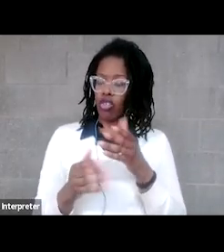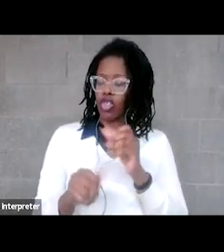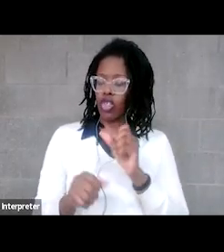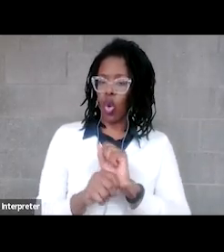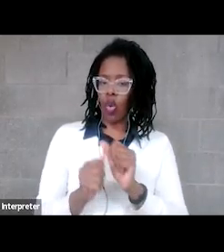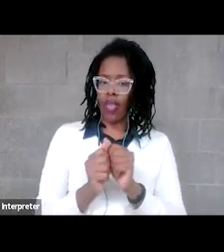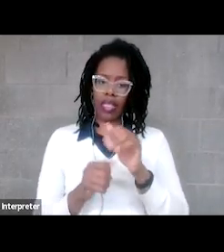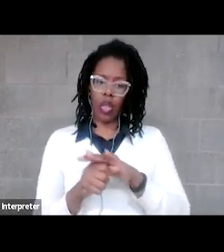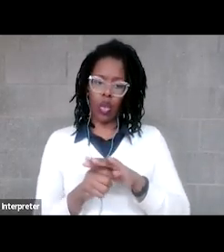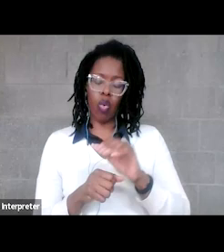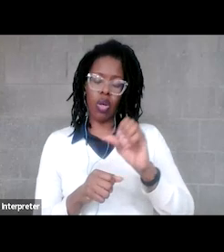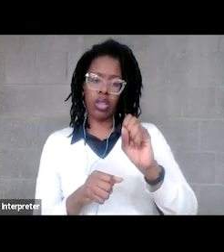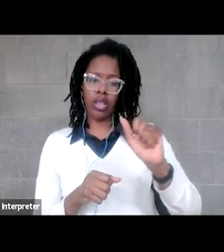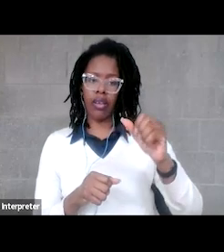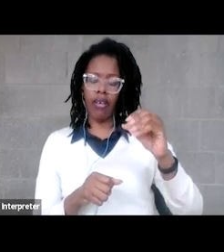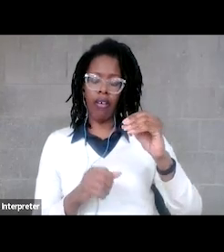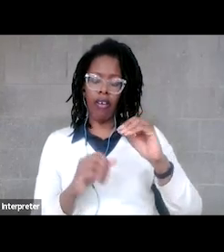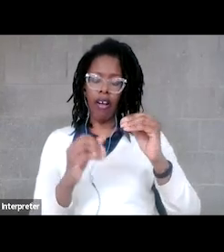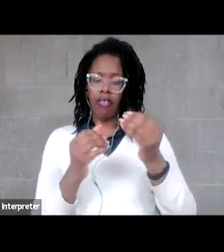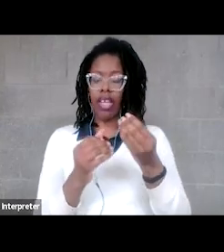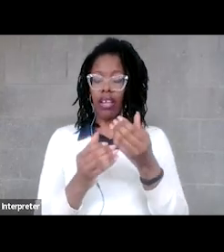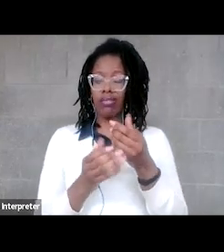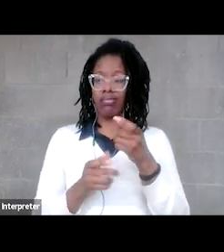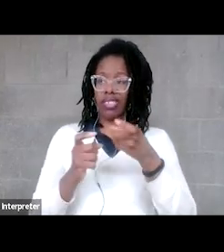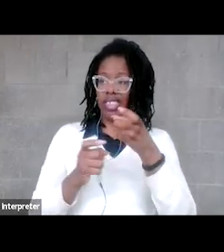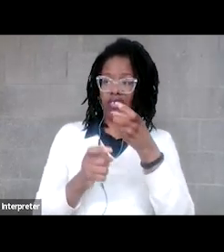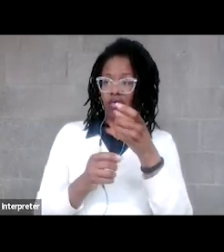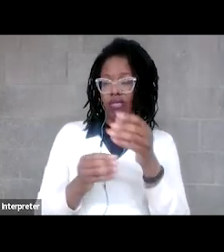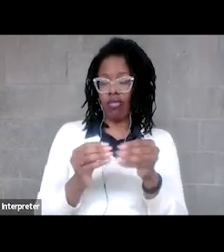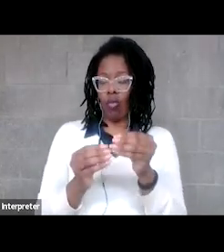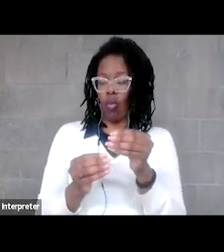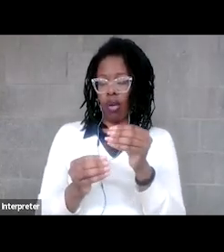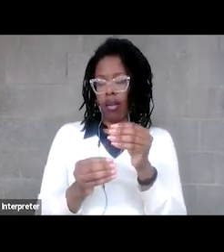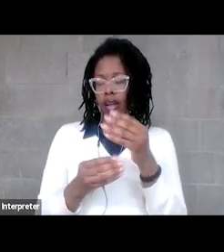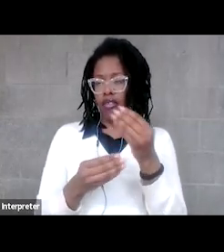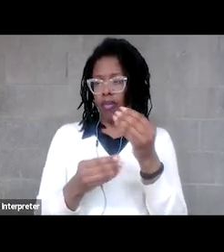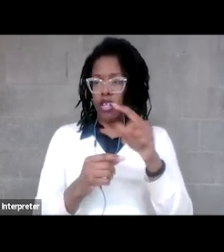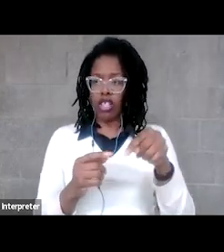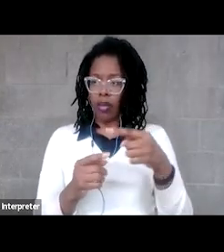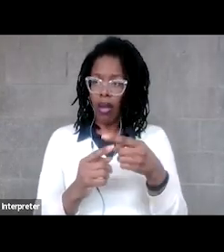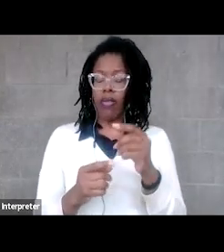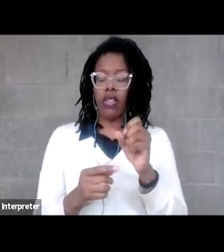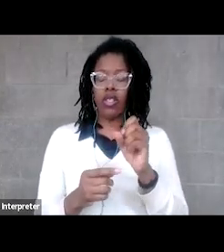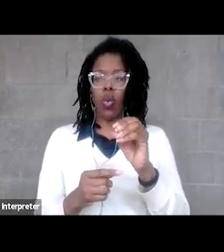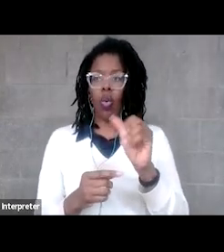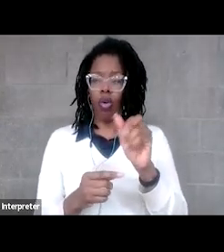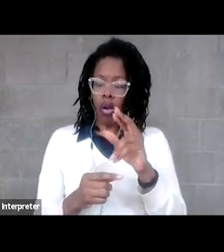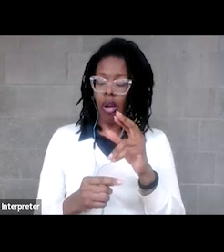Podemos darles información para ayudarles a aprender más sobre SOAR e intentar obtener algo de apoyo, mostrarles cómo sus paquetes completos